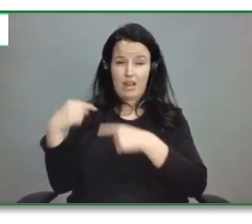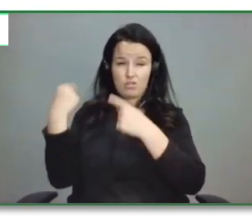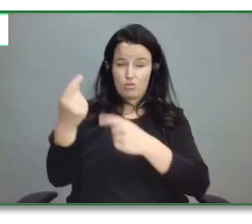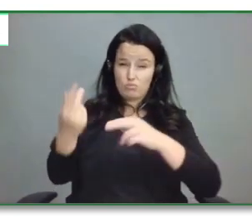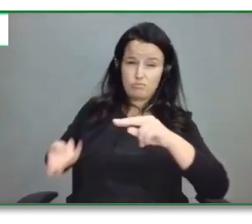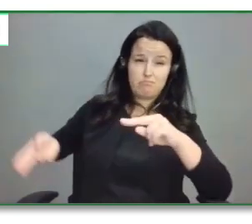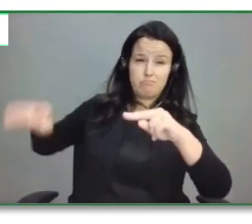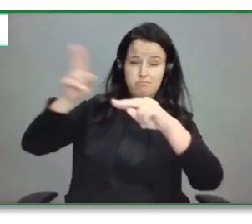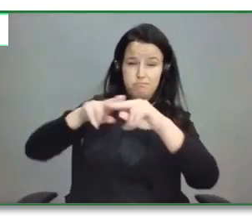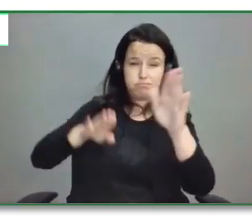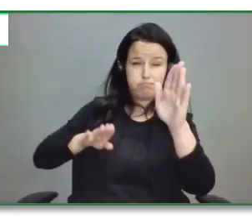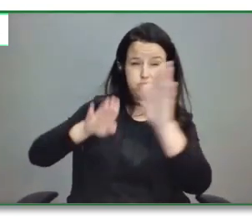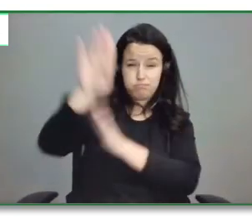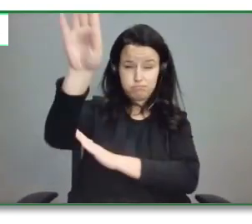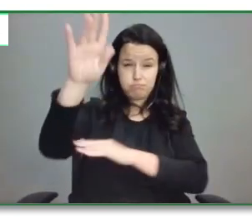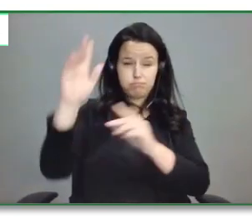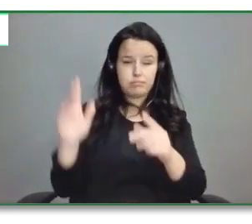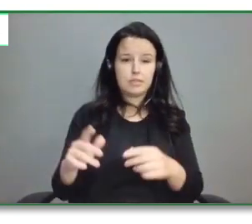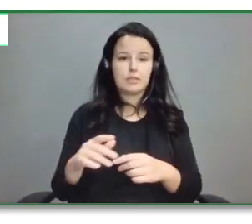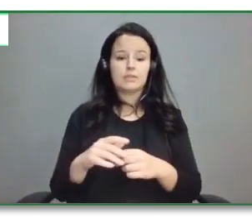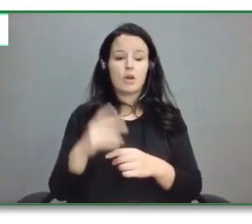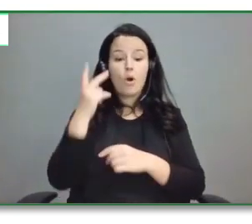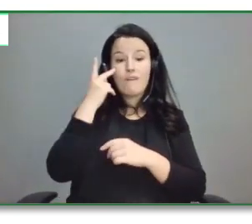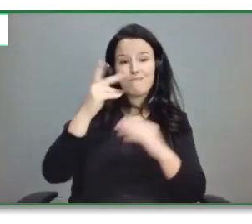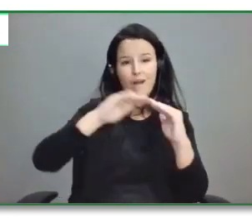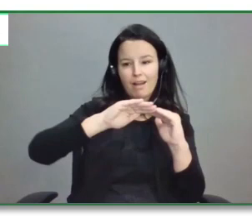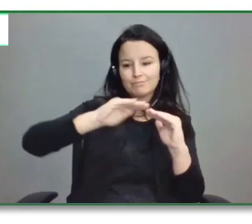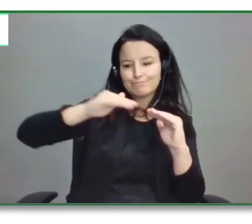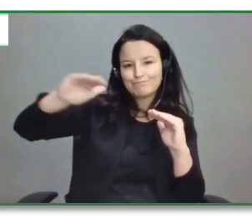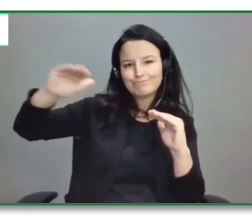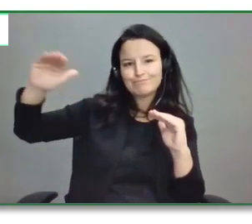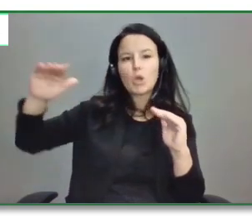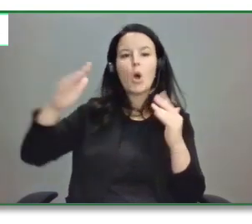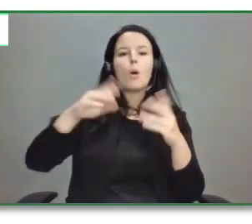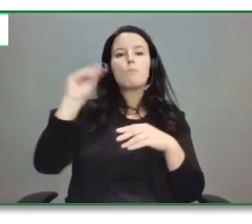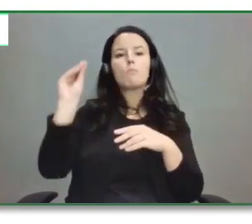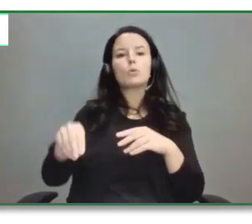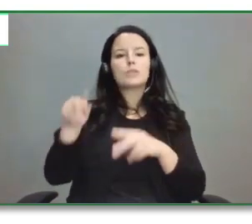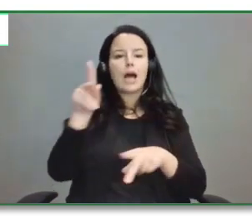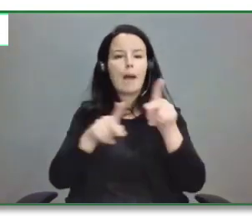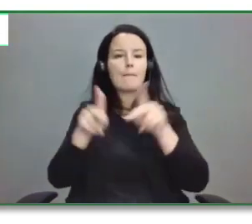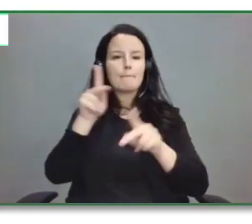la figure monte la pourcentage